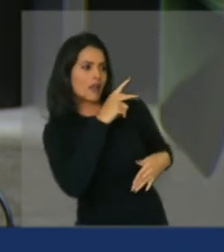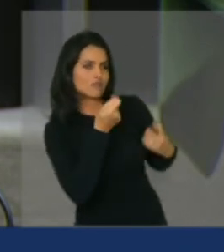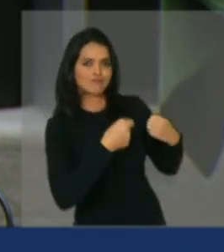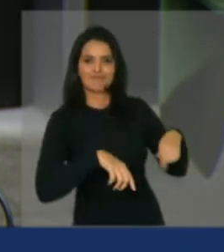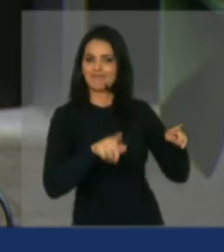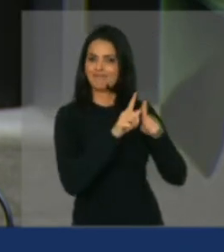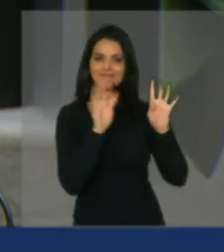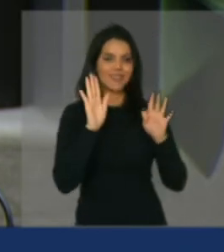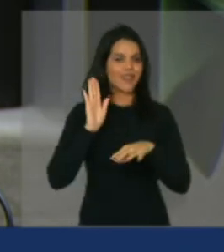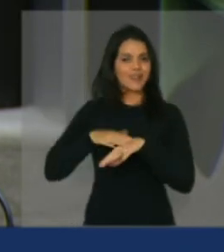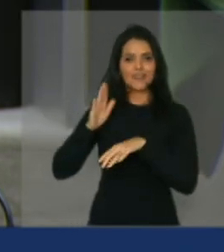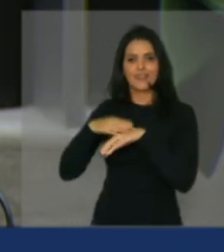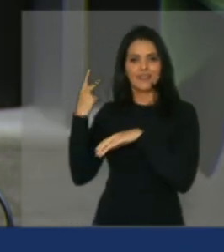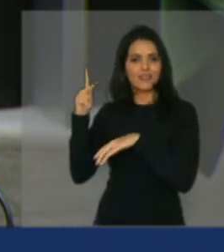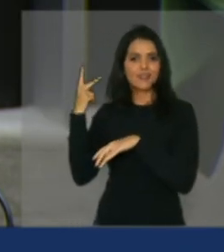FINANCEIRO, QUERÍAMOS QUE CUIDO ÁSSEMOS DO EMPREGO